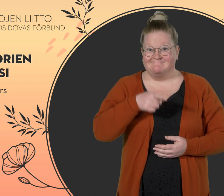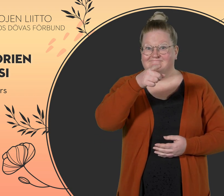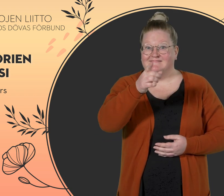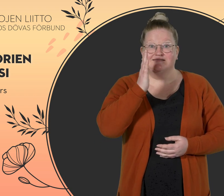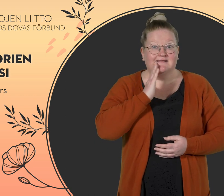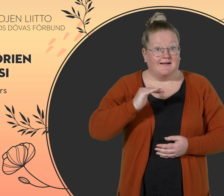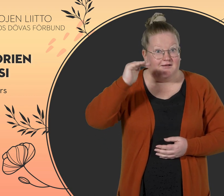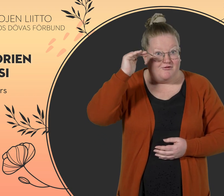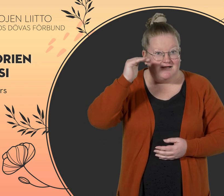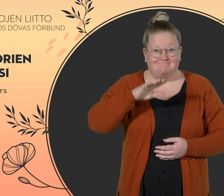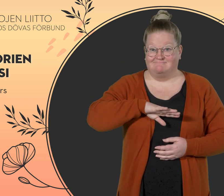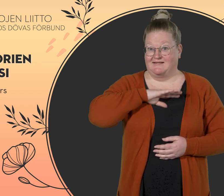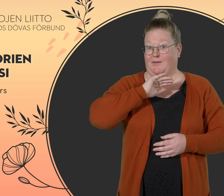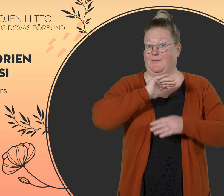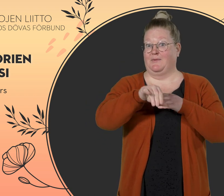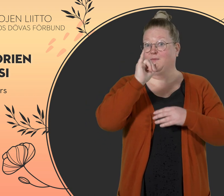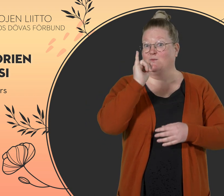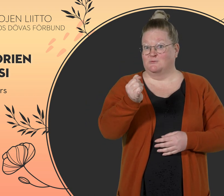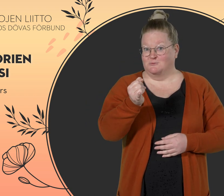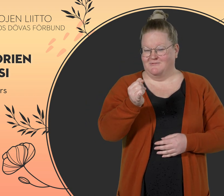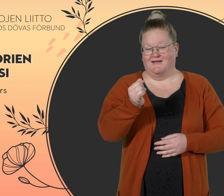Oletko yli 60-vuotias kuuro seniori?